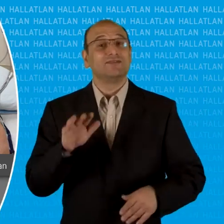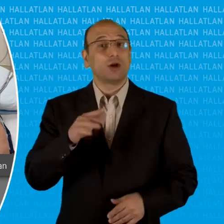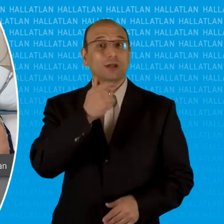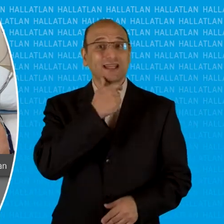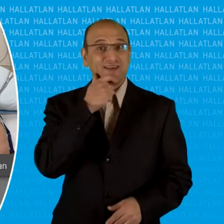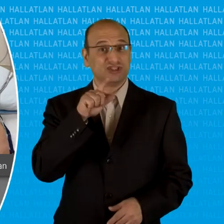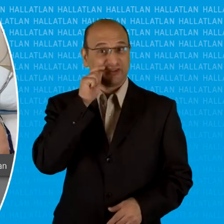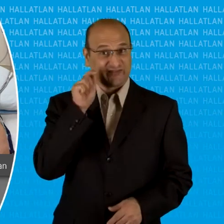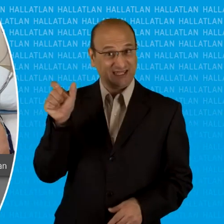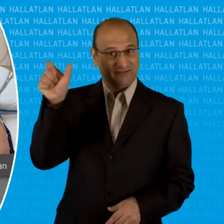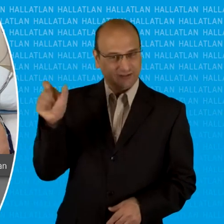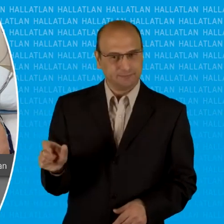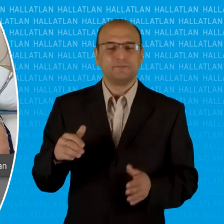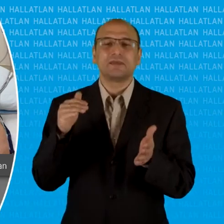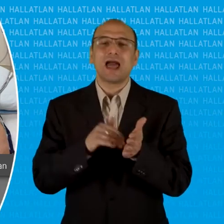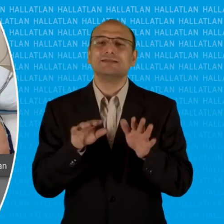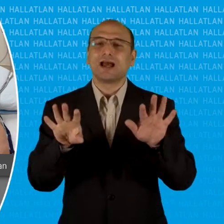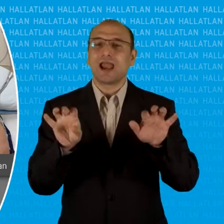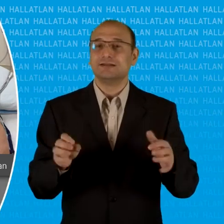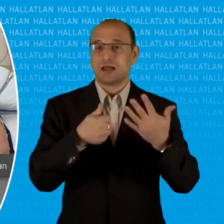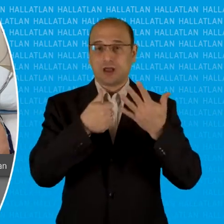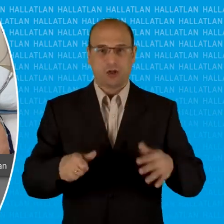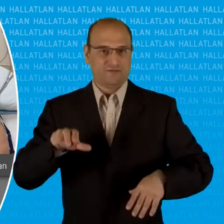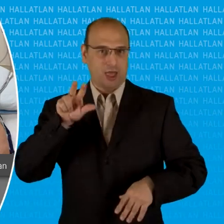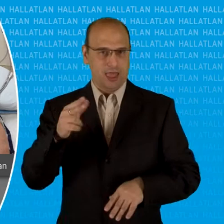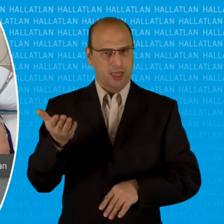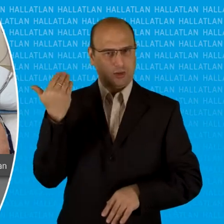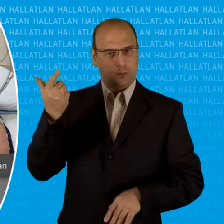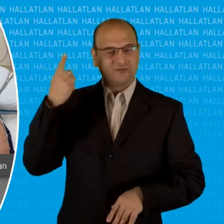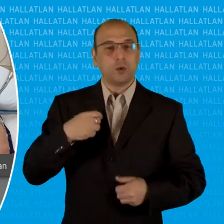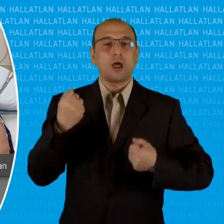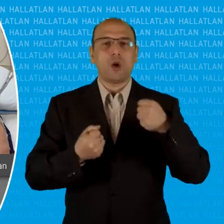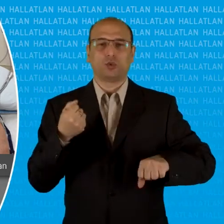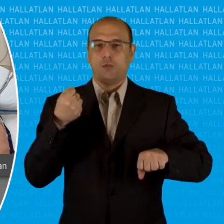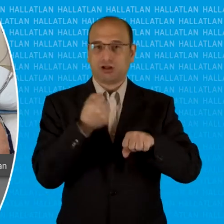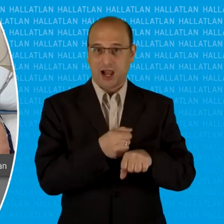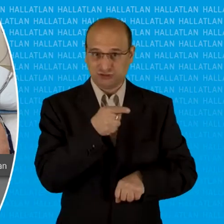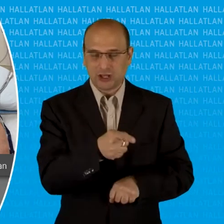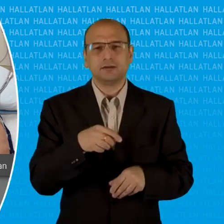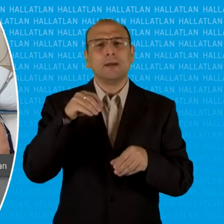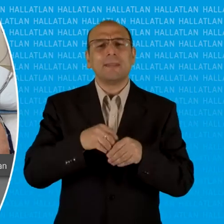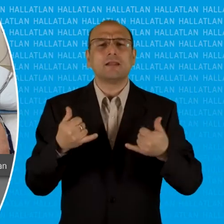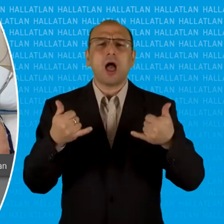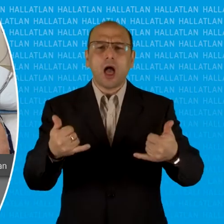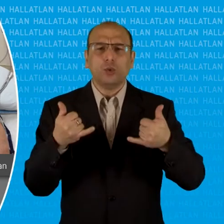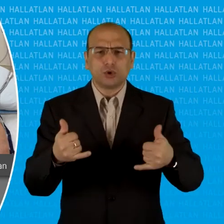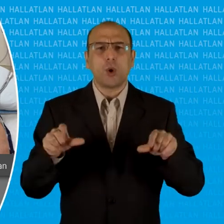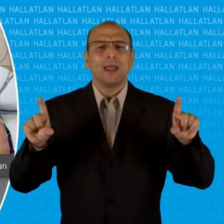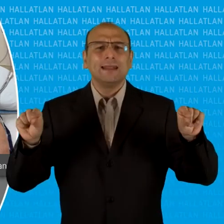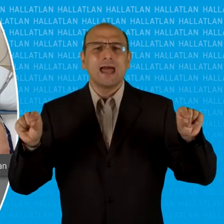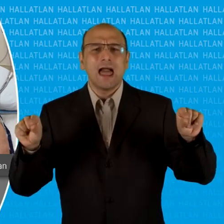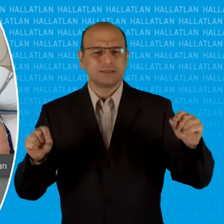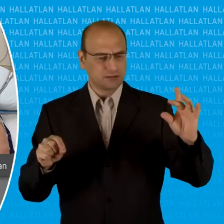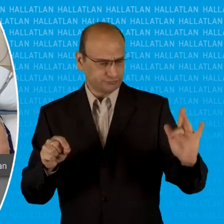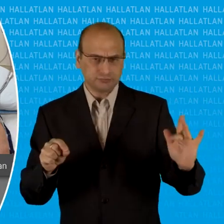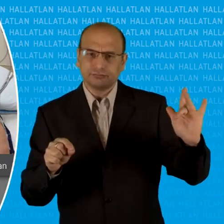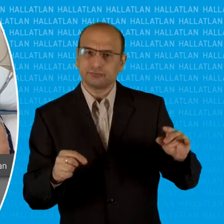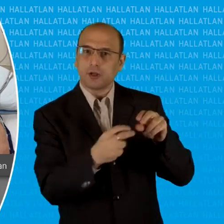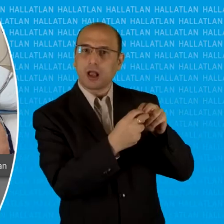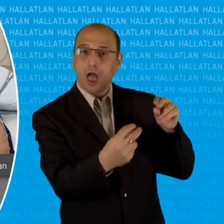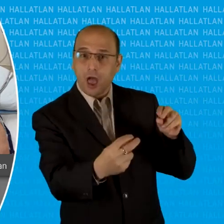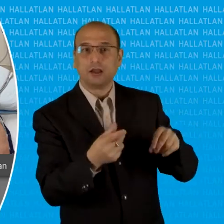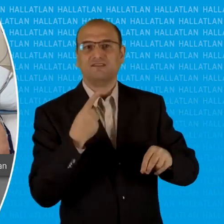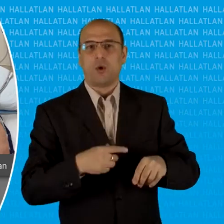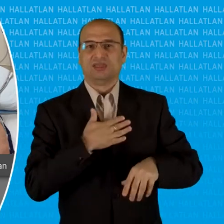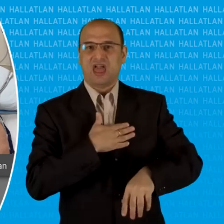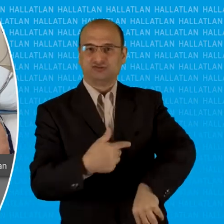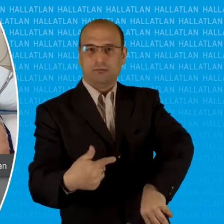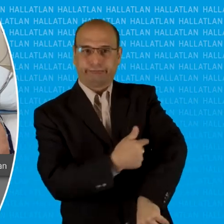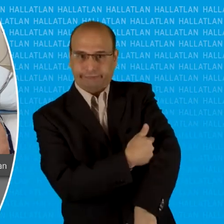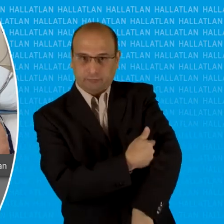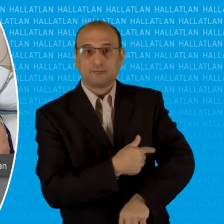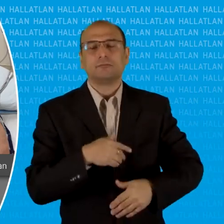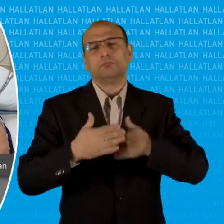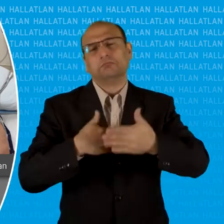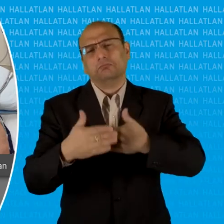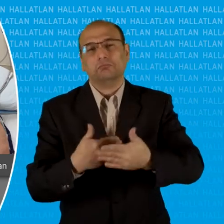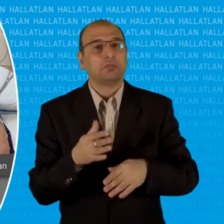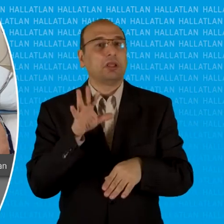75 éves férfi 1963-ban szenvedett autóbalesetet, az indexkar akkor fúródott a testébe,